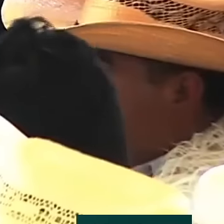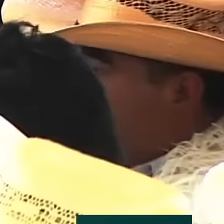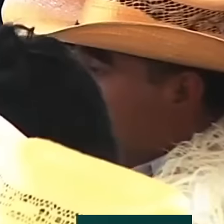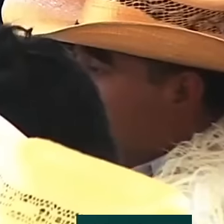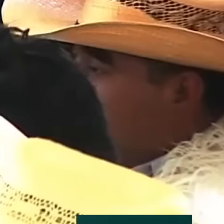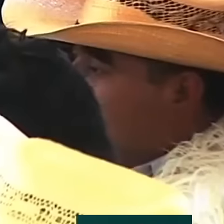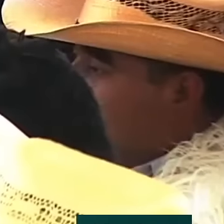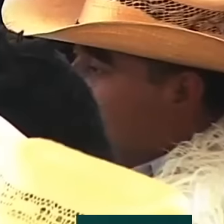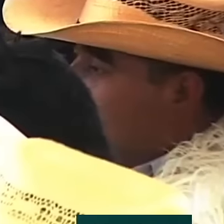tribunal.